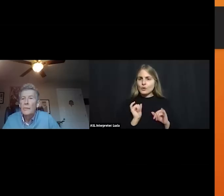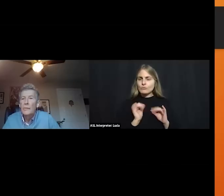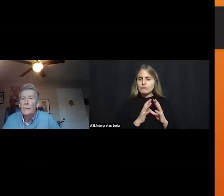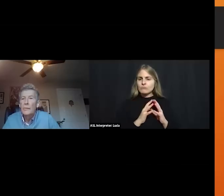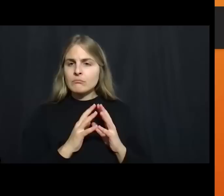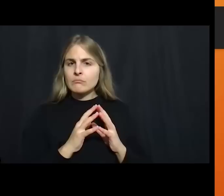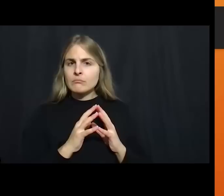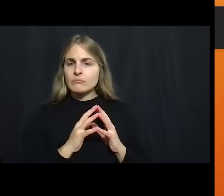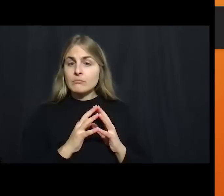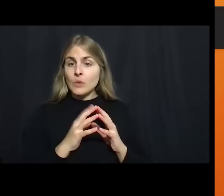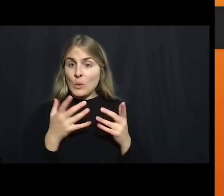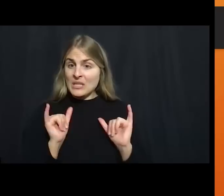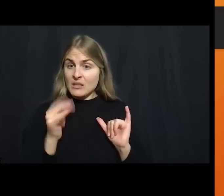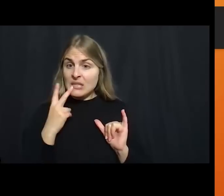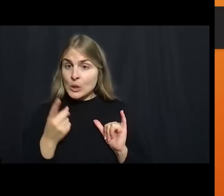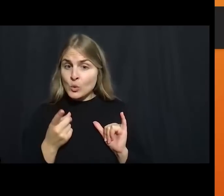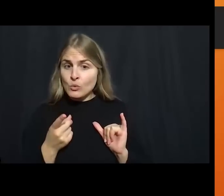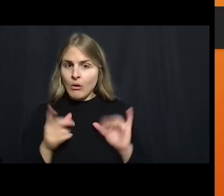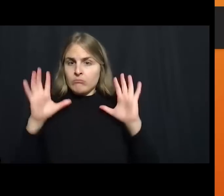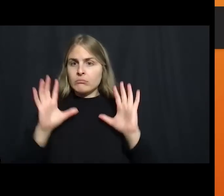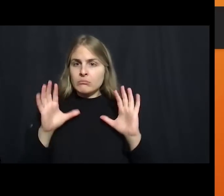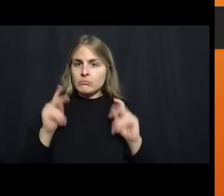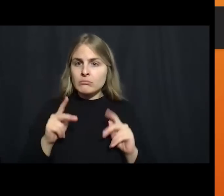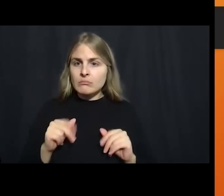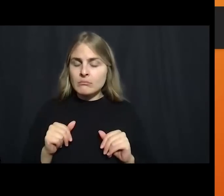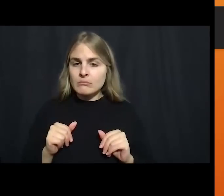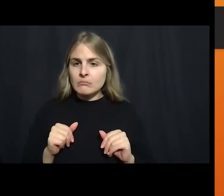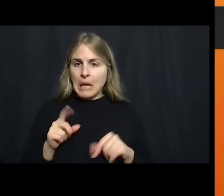Podemos verlo. - Oh, está bien. No puedo verme.